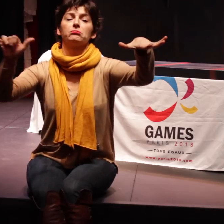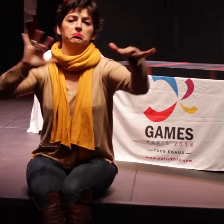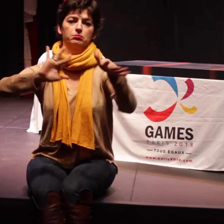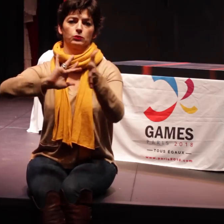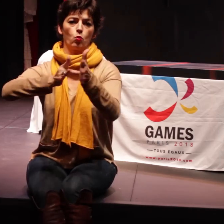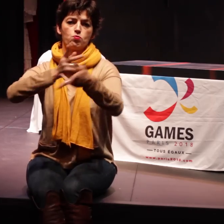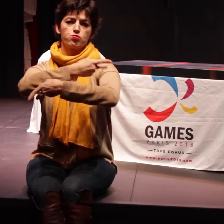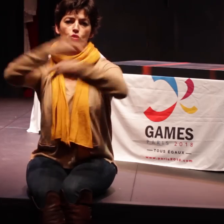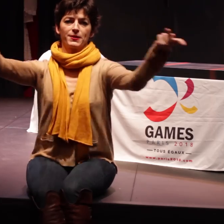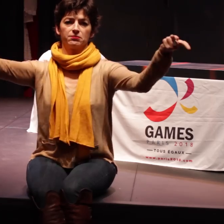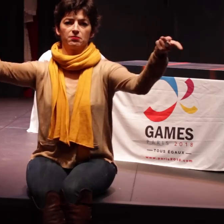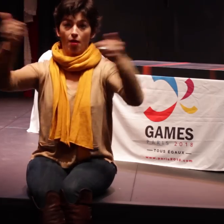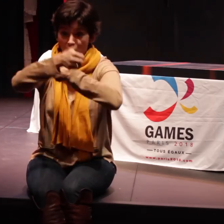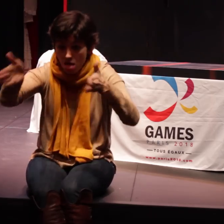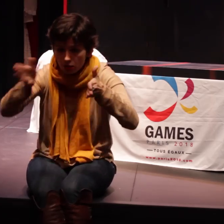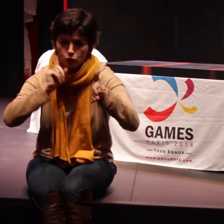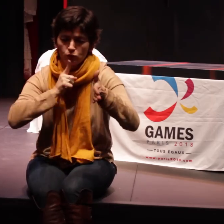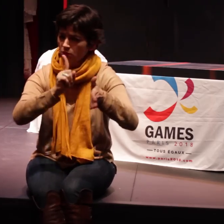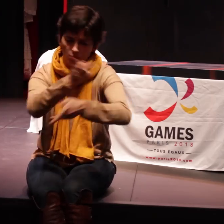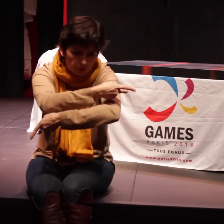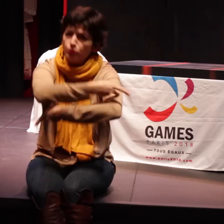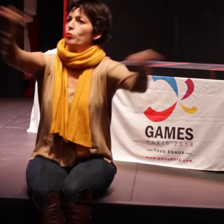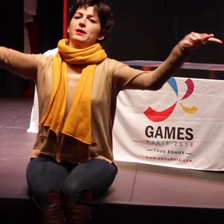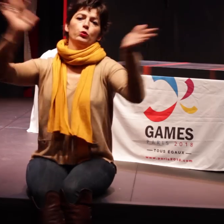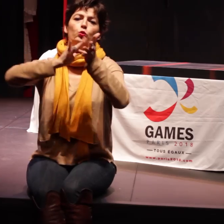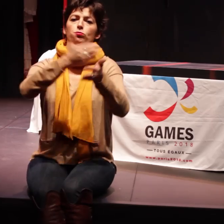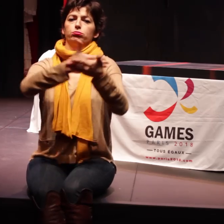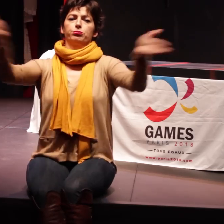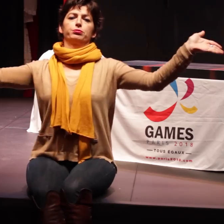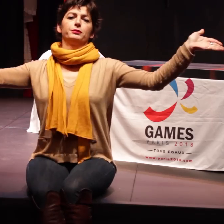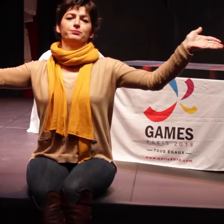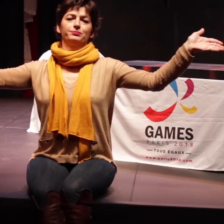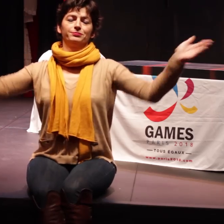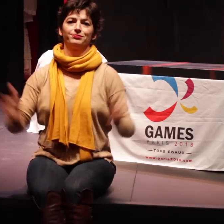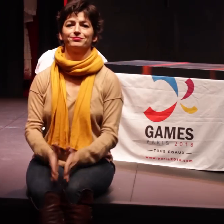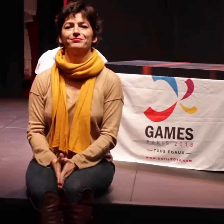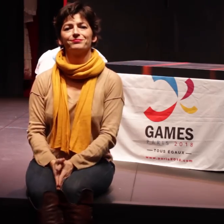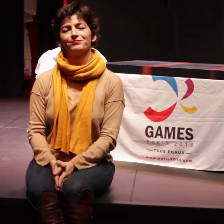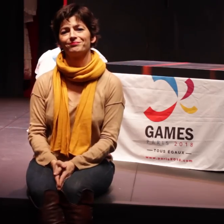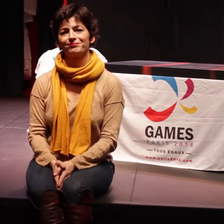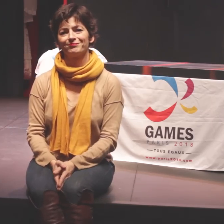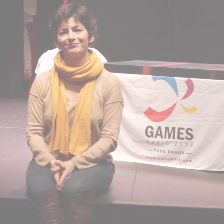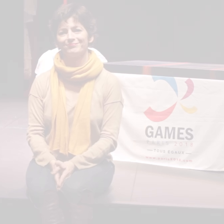auprès de tous les publics. Ce n'est pas du tout, nous ne nous adressons pas au public sourd uniquement mais à tous les publics.